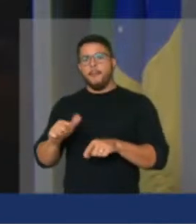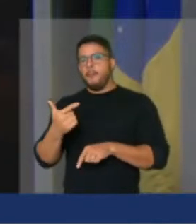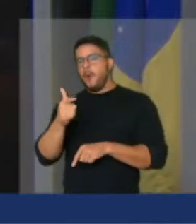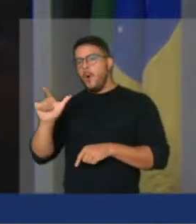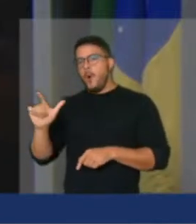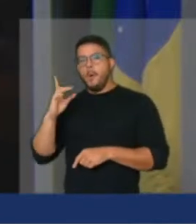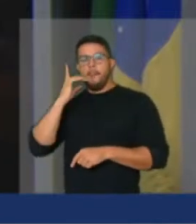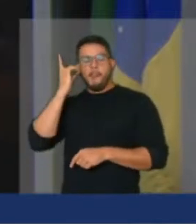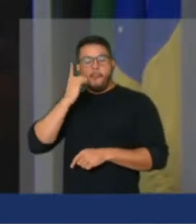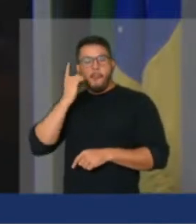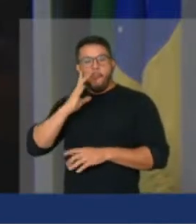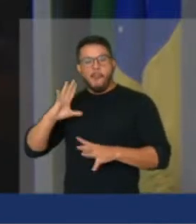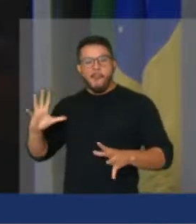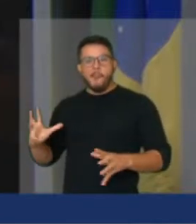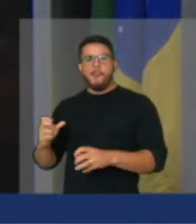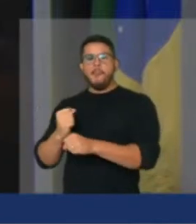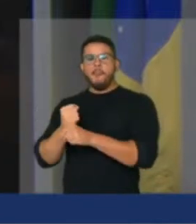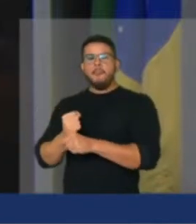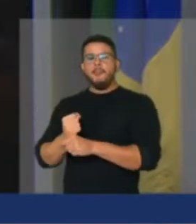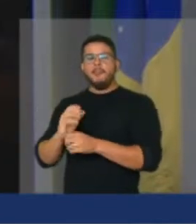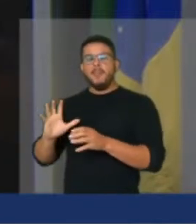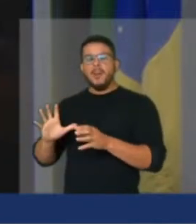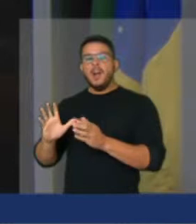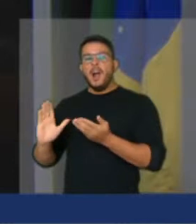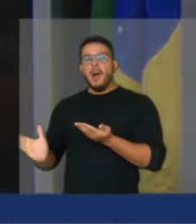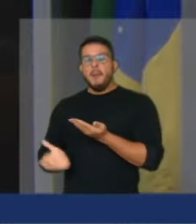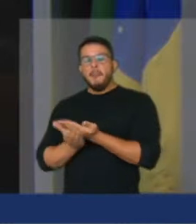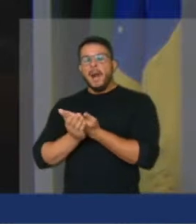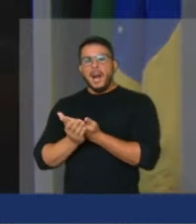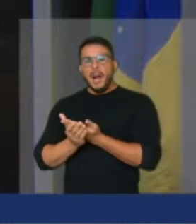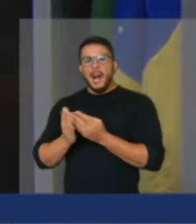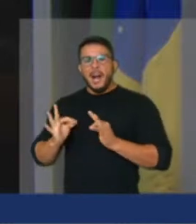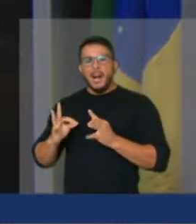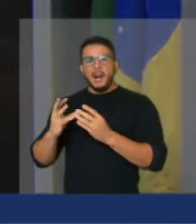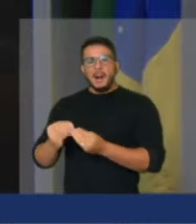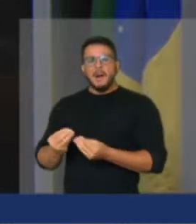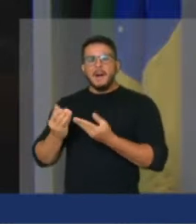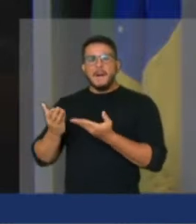JUNTAMOS TODOS ESSES PROJETOS DE PEC NUMA SÓ E APROVAMOS O